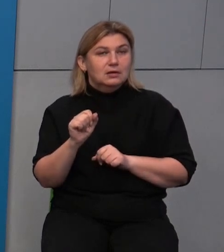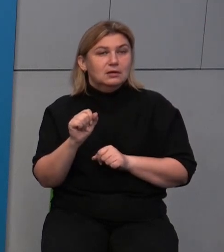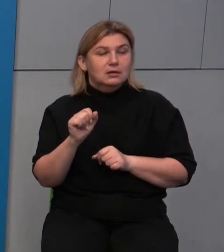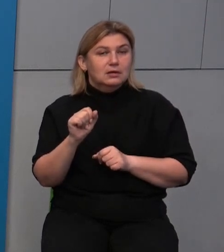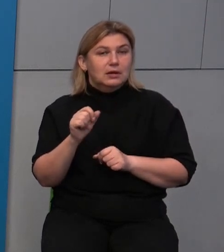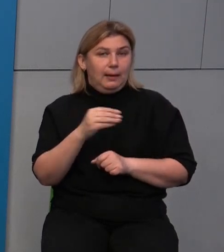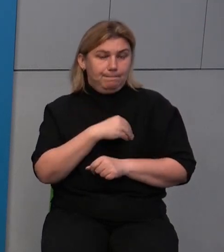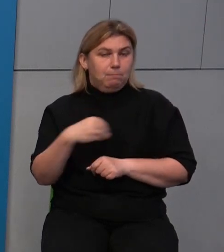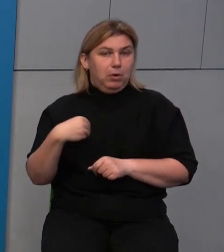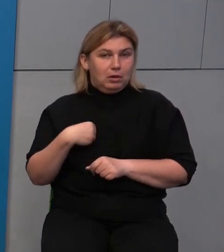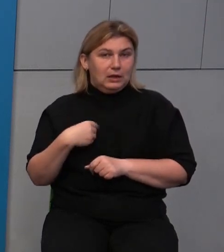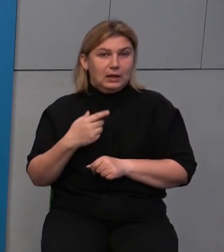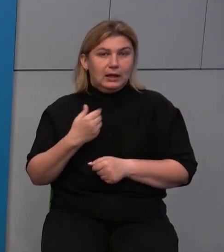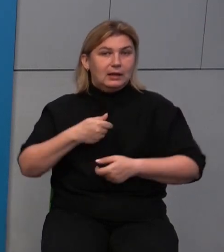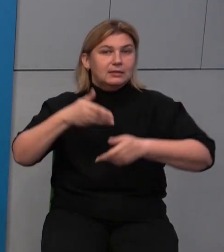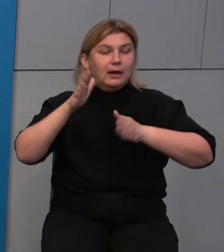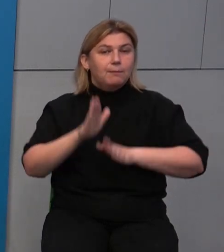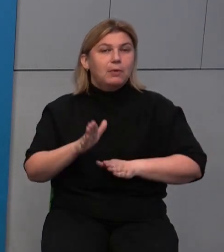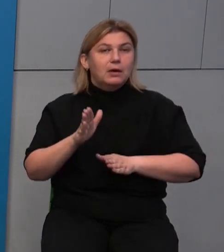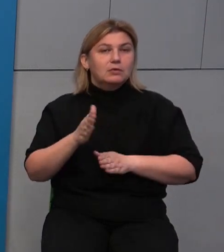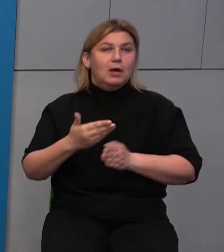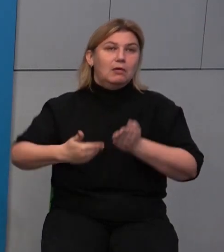i nie będzie o tej swojej przeszłości mówił.